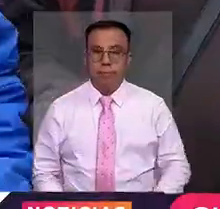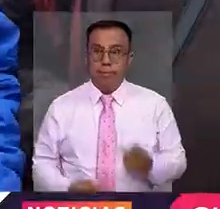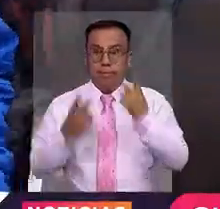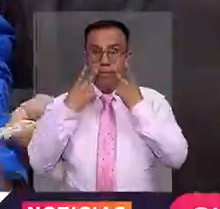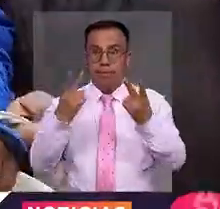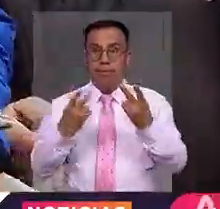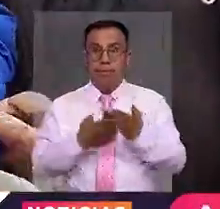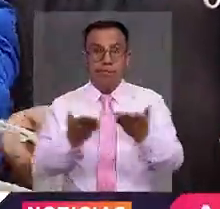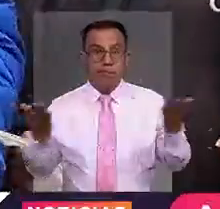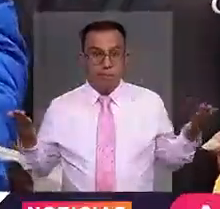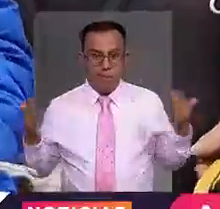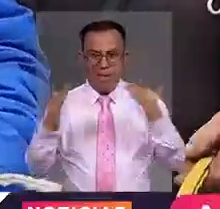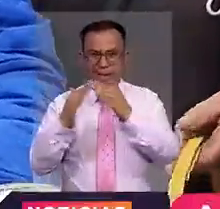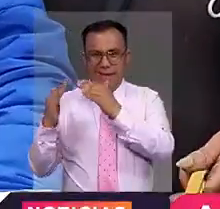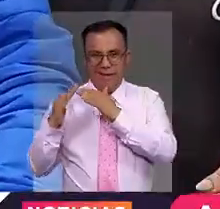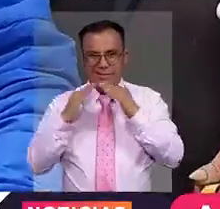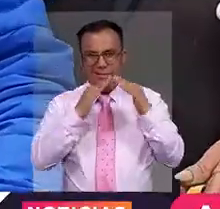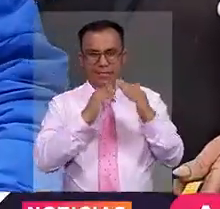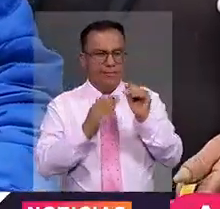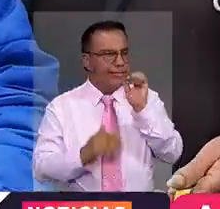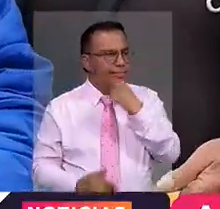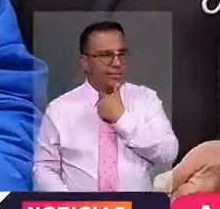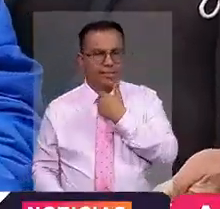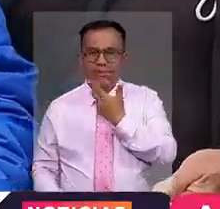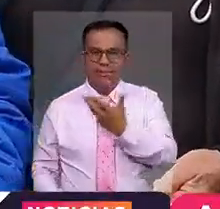PRESIóN DISMINUYó EN LOS úLTIMOS